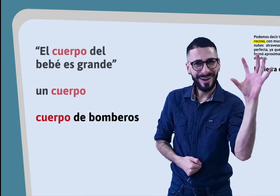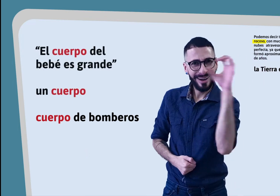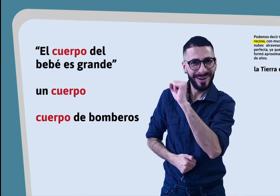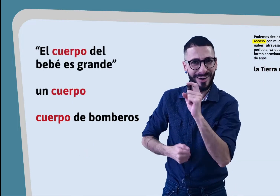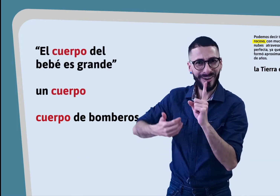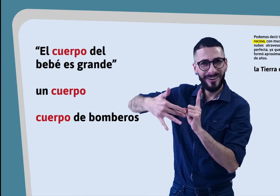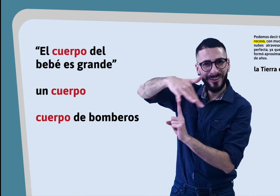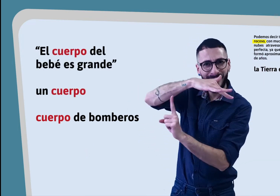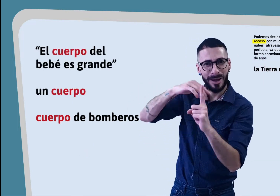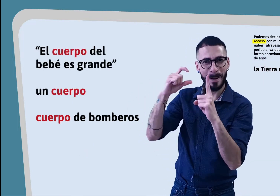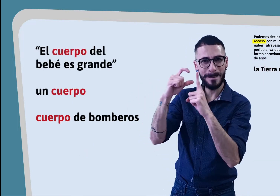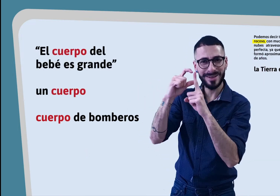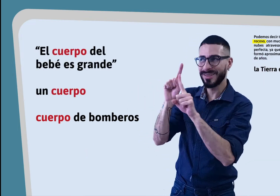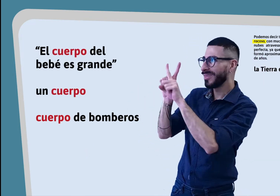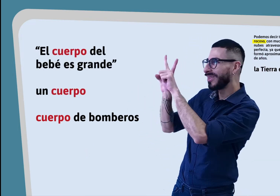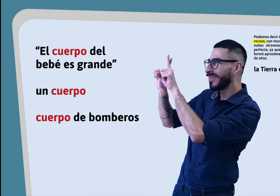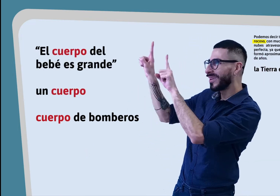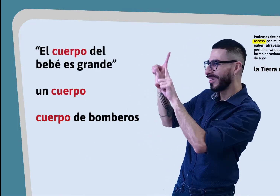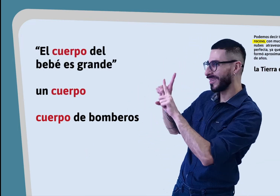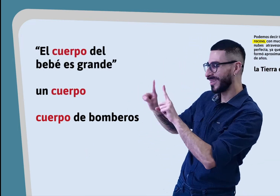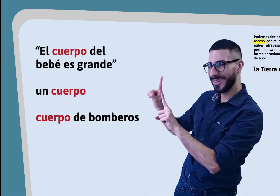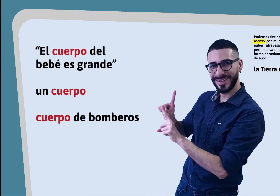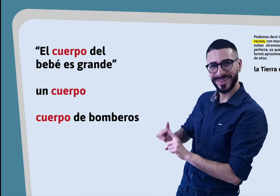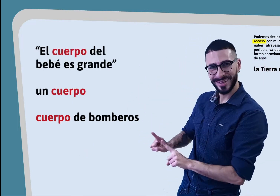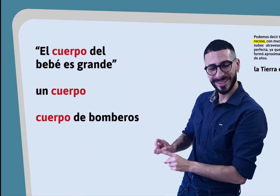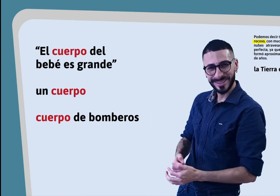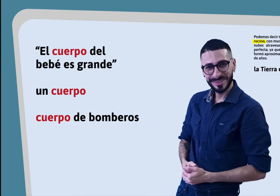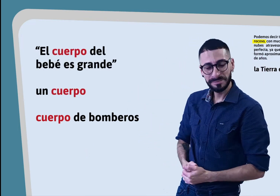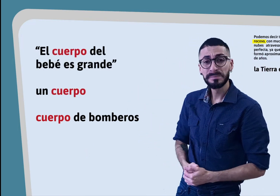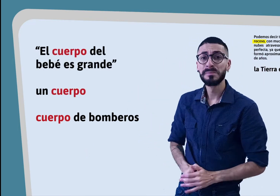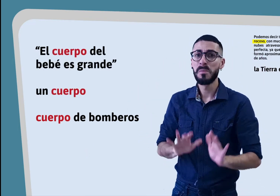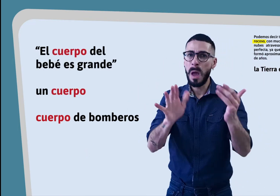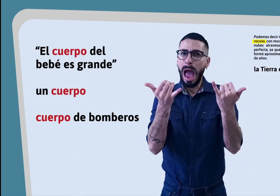¿Observan cómo esta palabra tiene diferentes significados de acuerdo con el contexto?